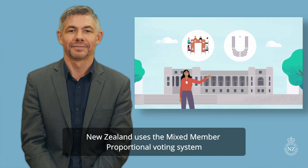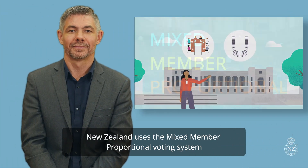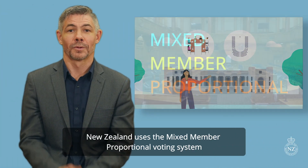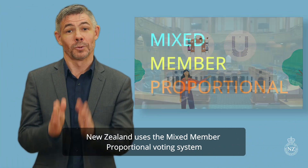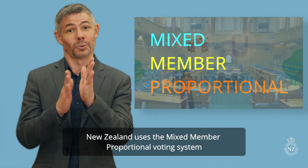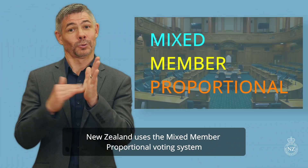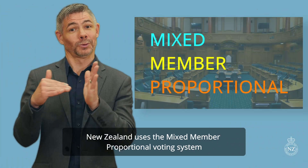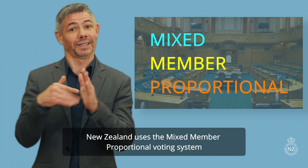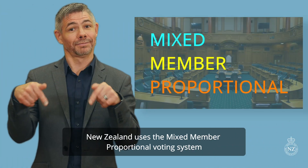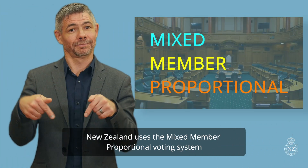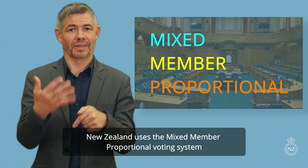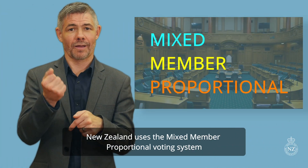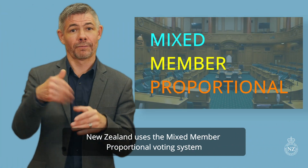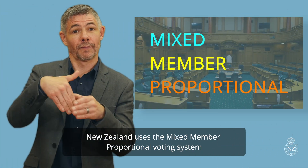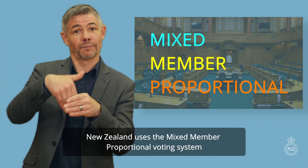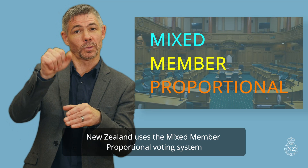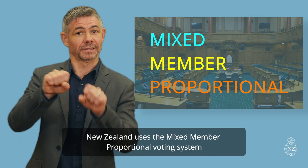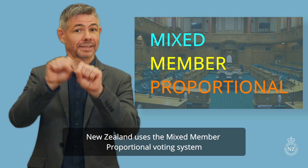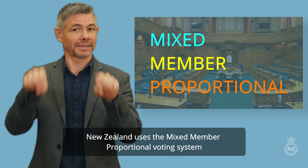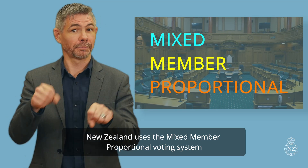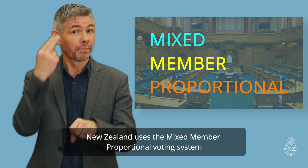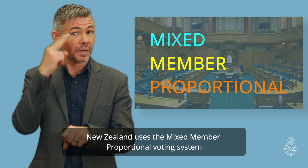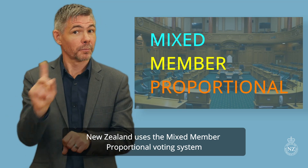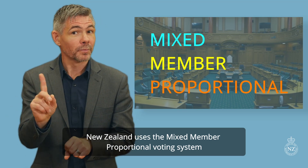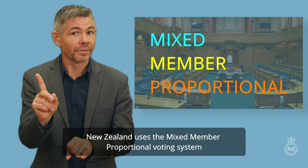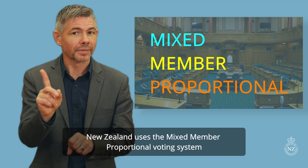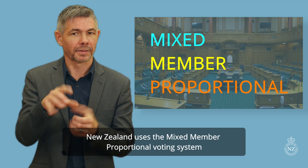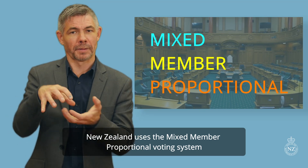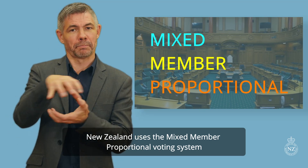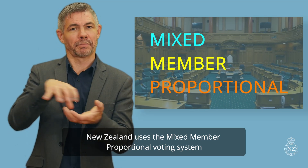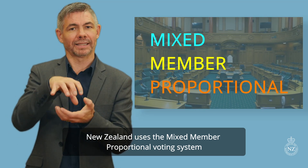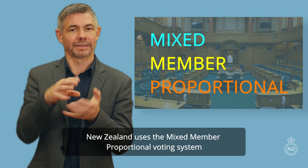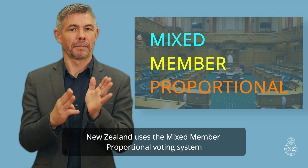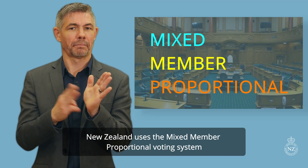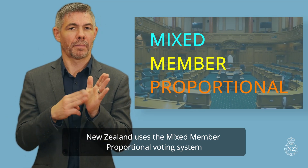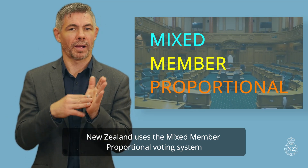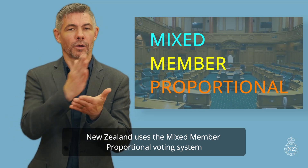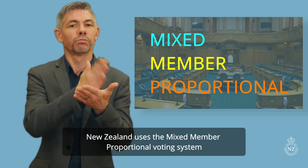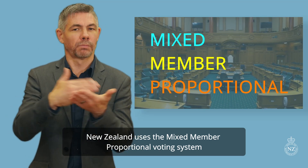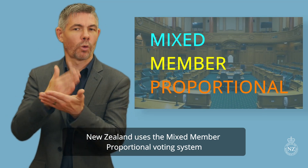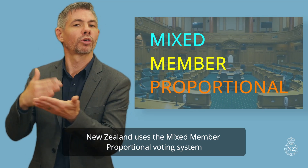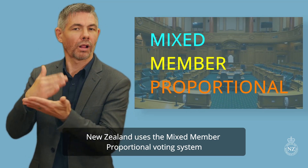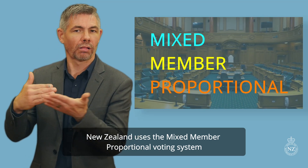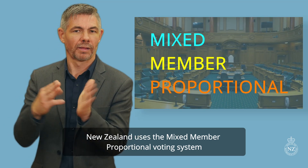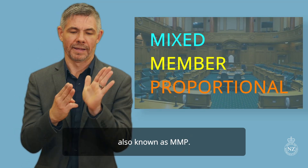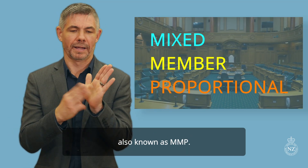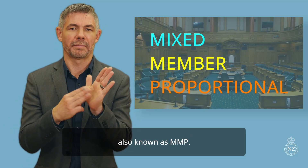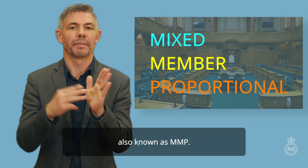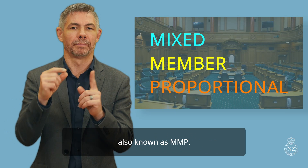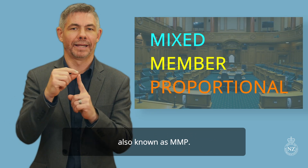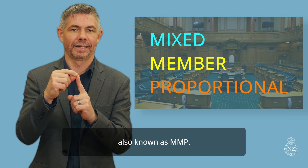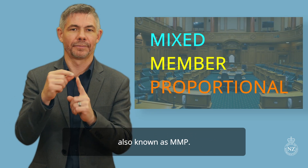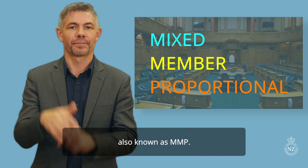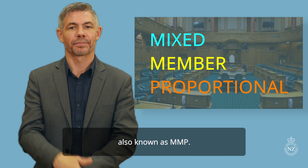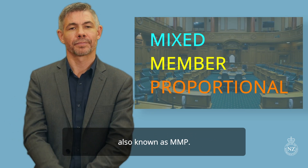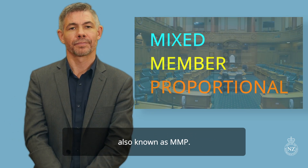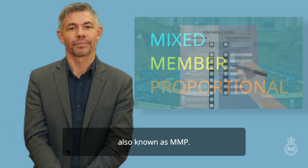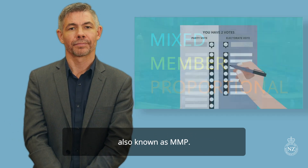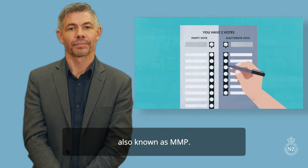Whakamahi ai a Aotearoa i te pūnaha pōti Tikanga Pōti Whirirua, e mōhiotia ana hoki ko MMP.